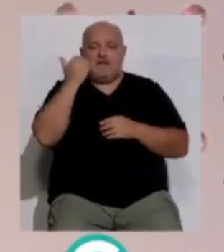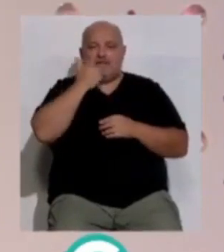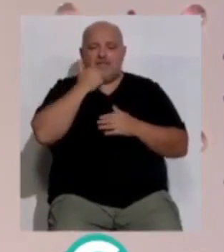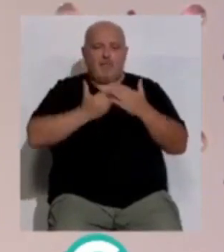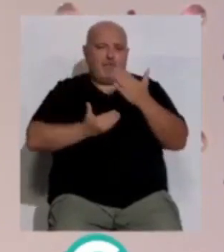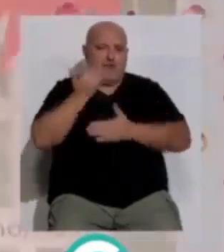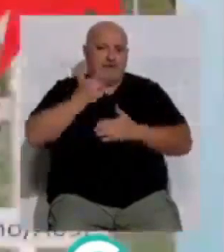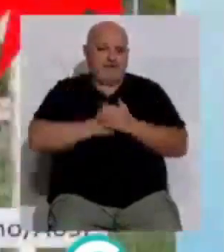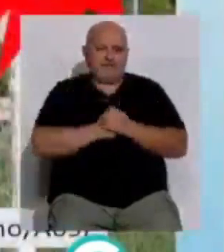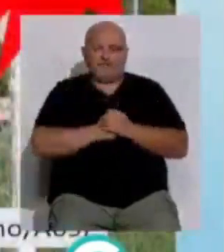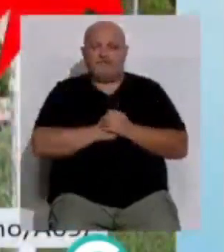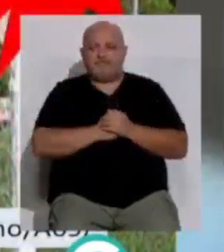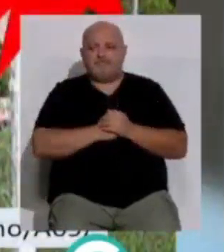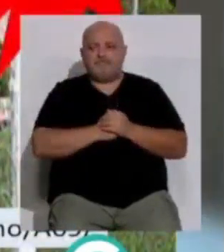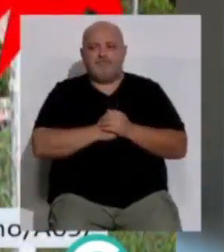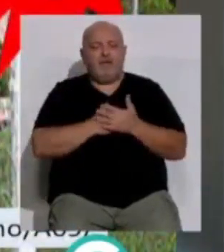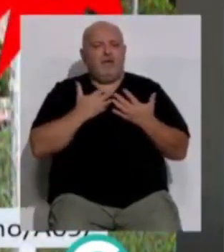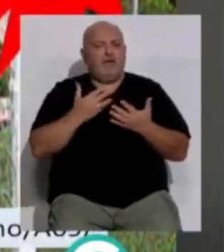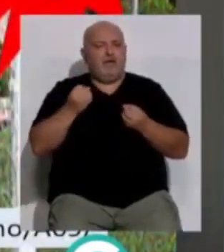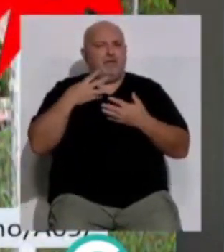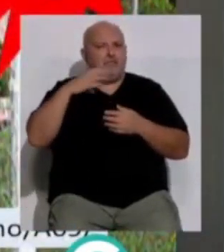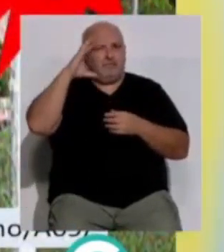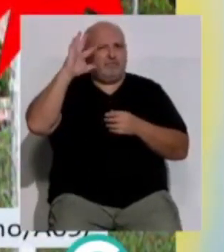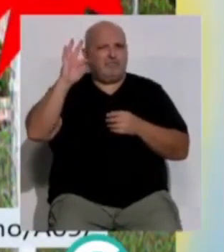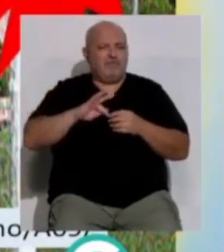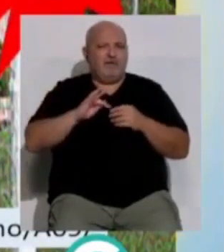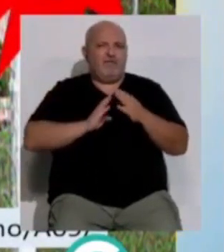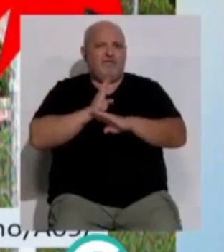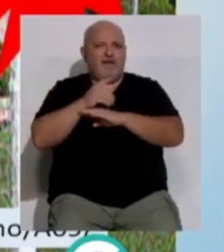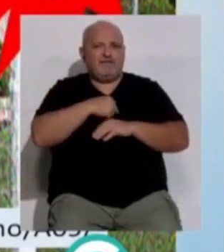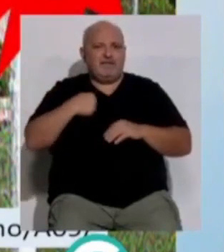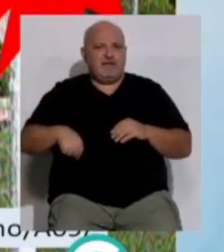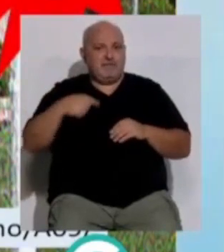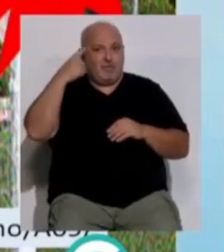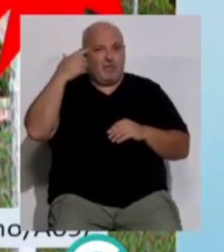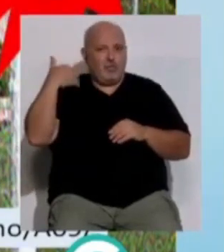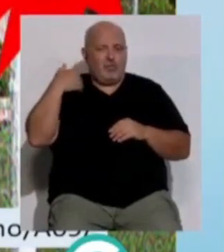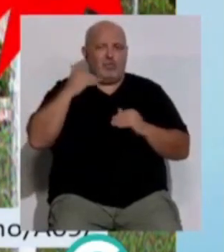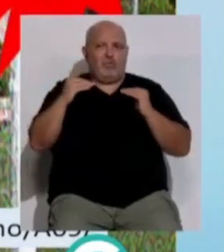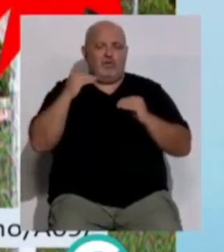mañana me estaba acordando de cuando estuvimos a punto de irnos a China verdad en aquella asamblea